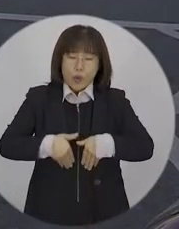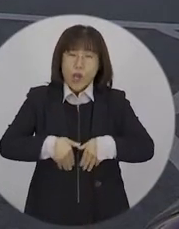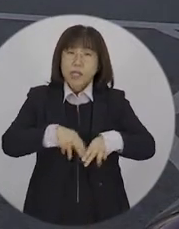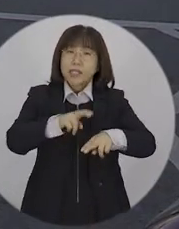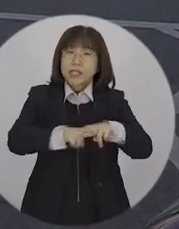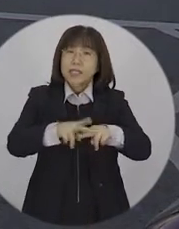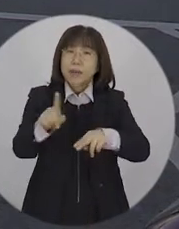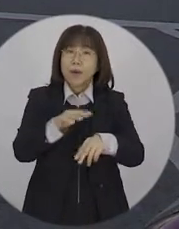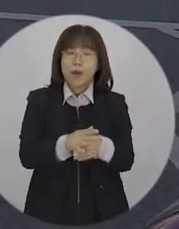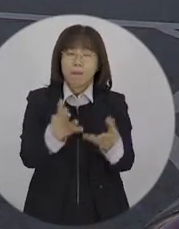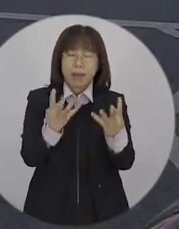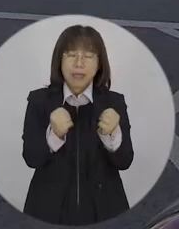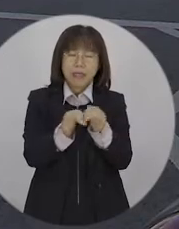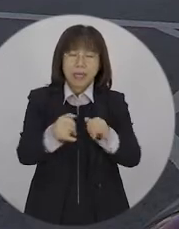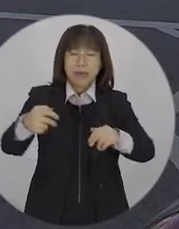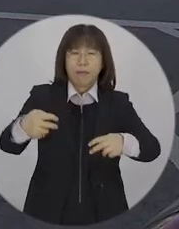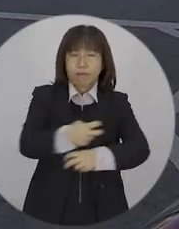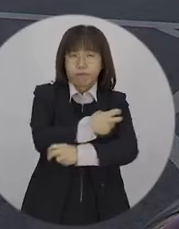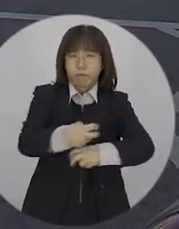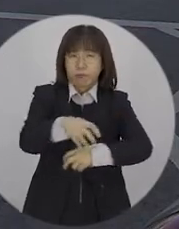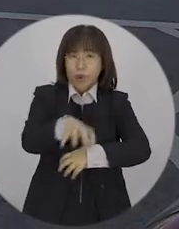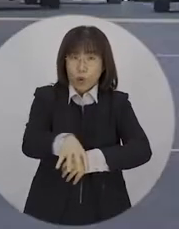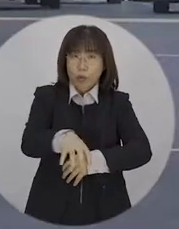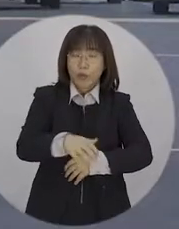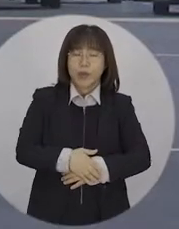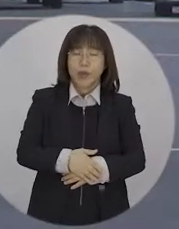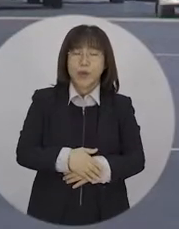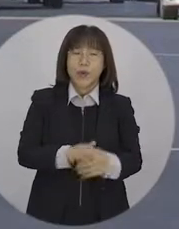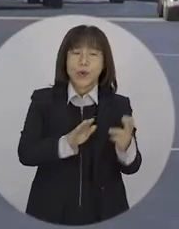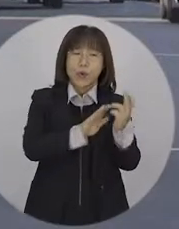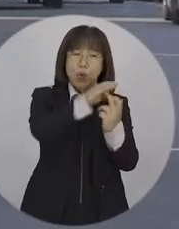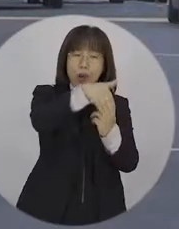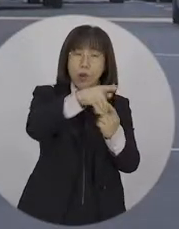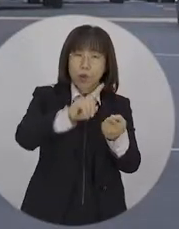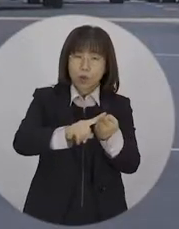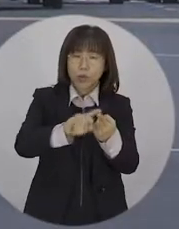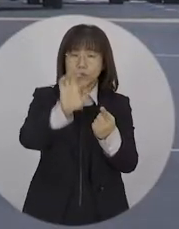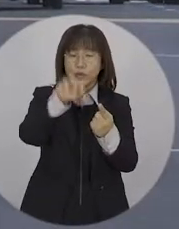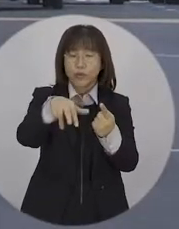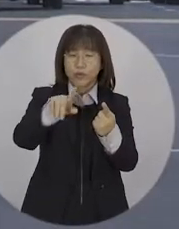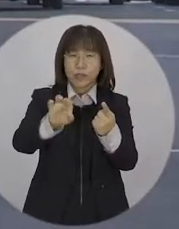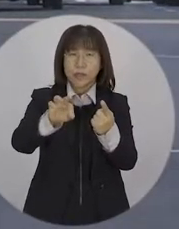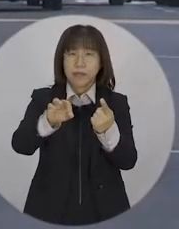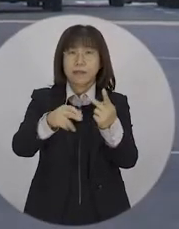Kursi berpemanas dipasang di total 55 tempat, termasuk Stasiun Hwagok dan Stasiun Woojangsan